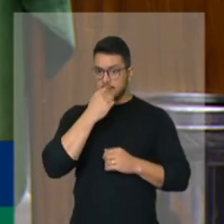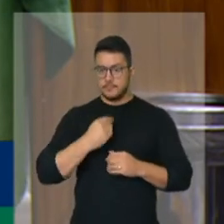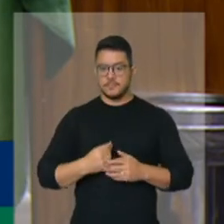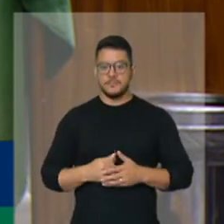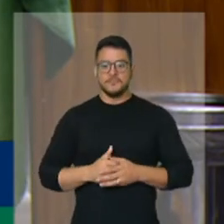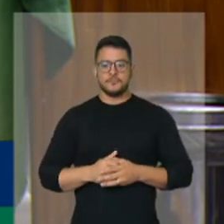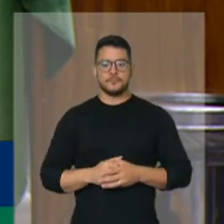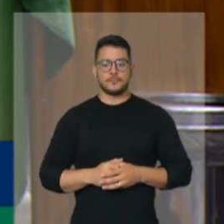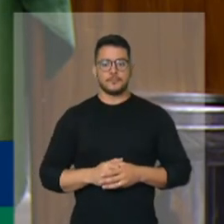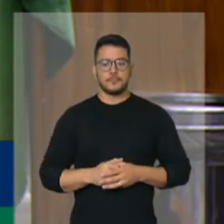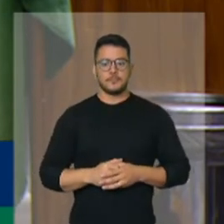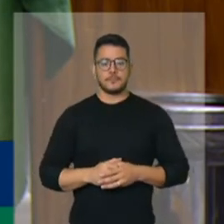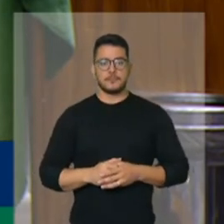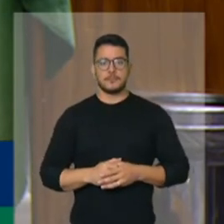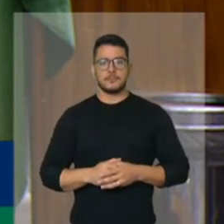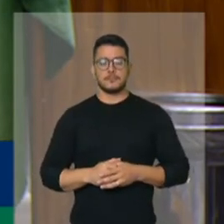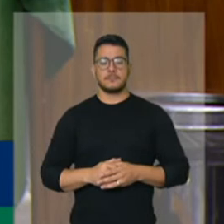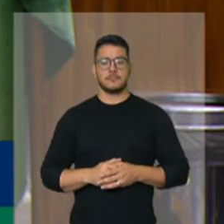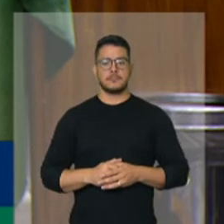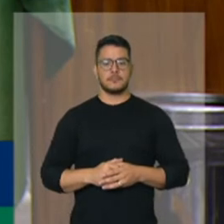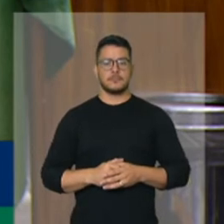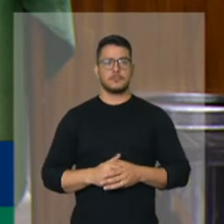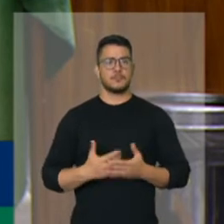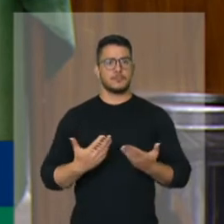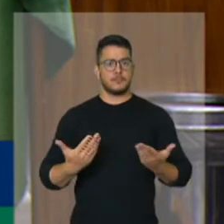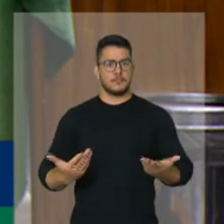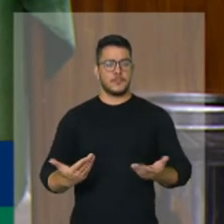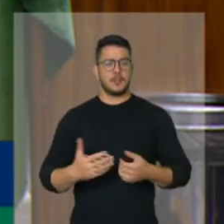INVESTIMENTO E, EM SEGUIDA, A RETOMADA DO LUCRO. E COM ISSO SE PLANEJOU O DESENVOLVIMENTO